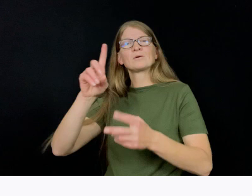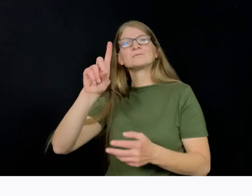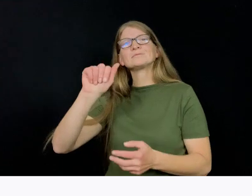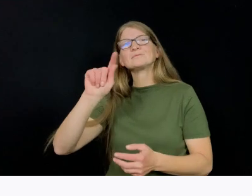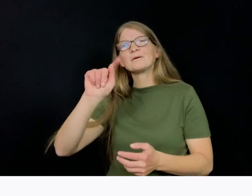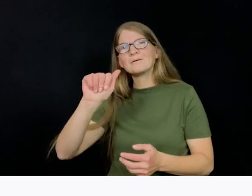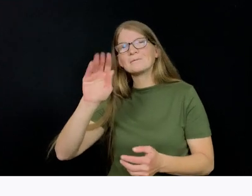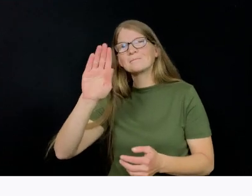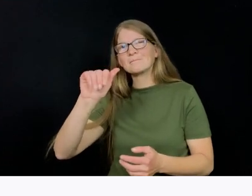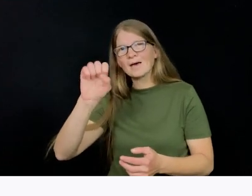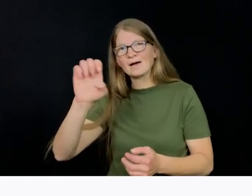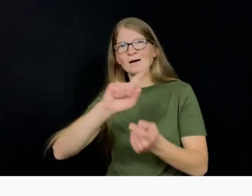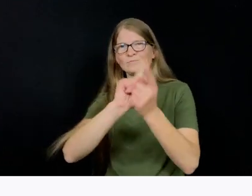وتقديمها للجمهور